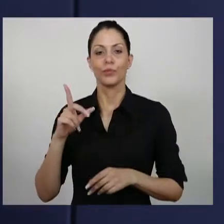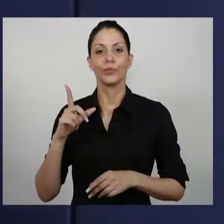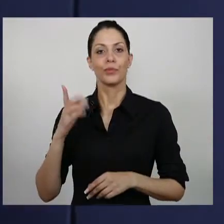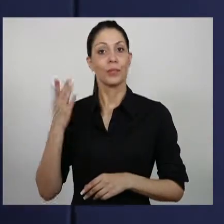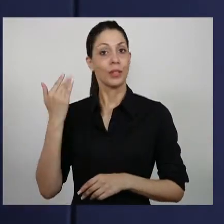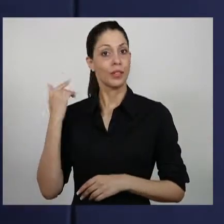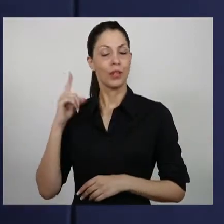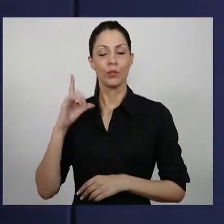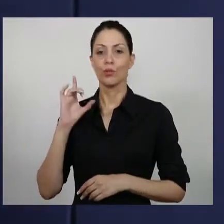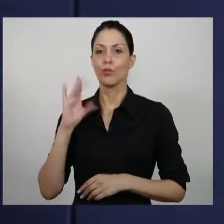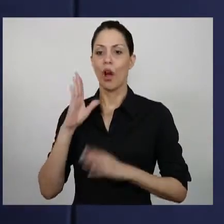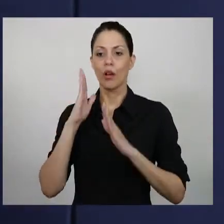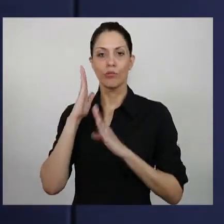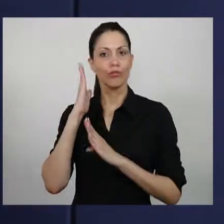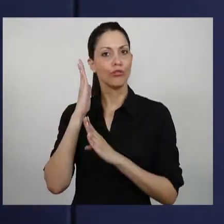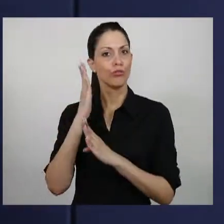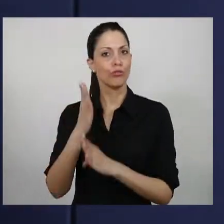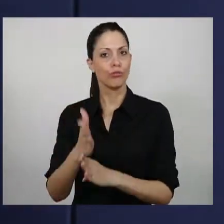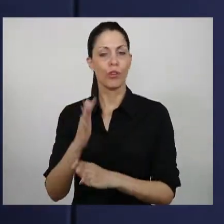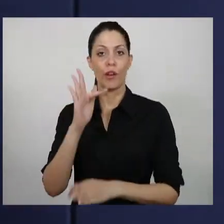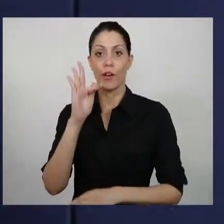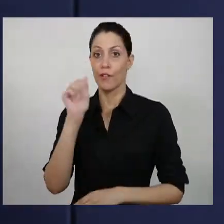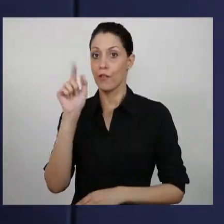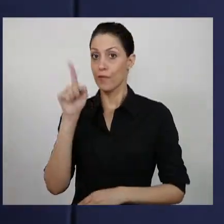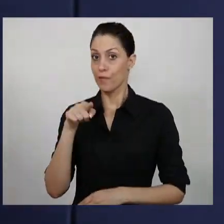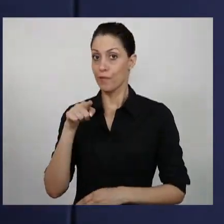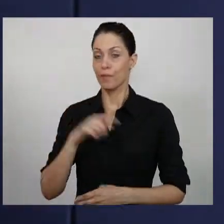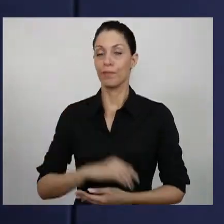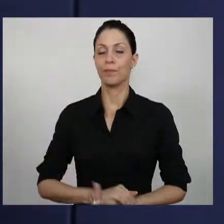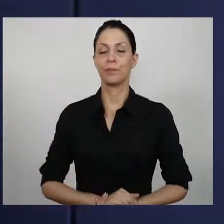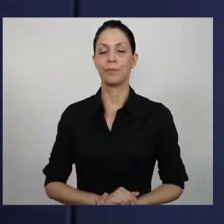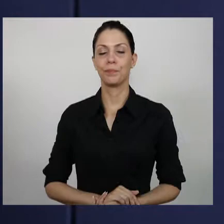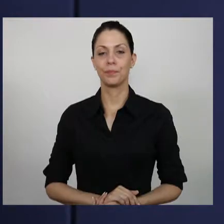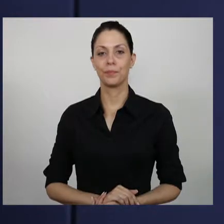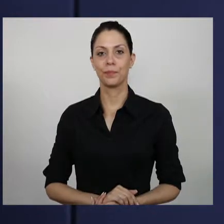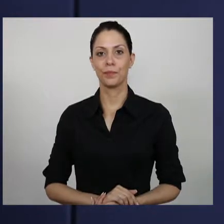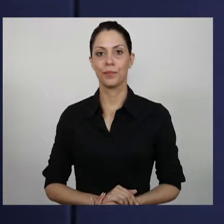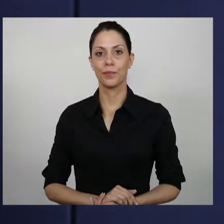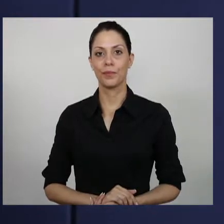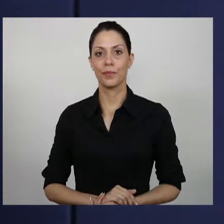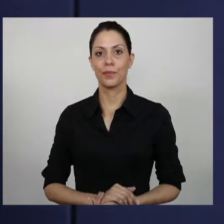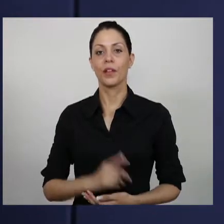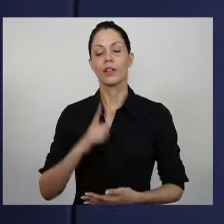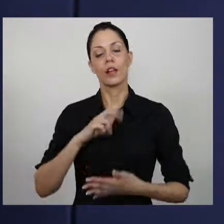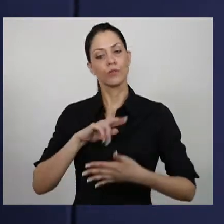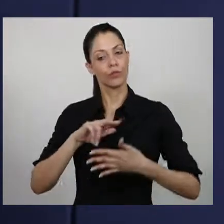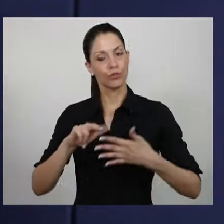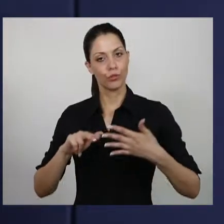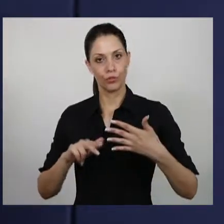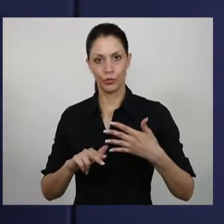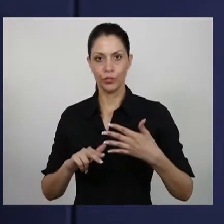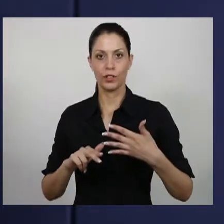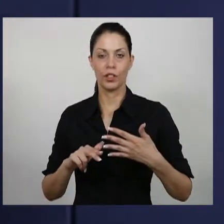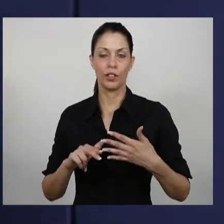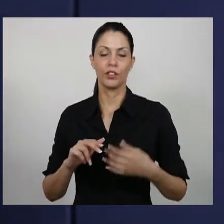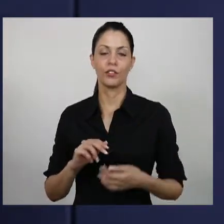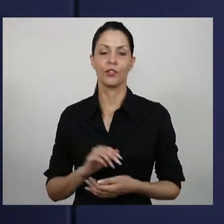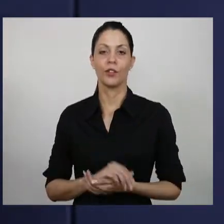Então eu só tinha a série harmônica de Fá (demonstração) com todas as variáveis,